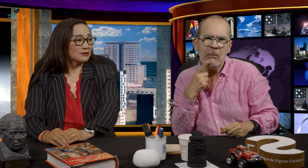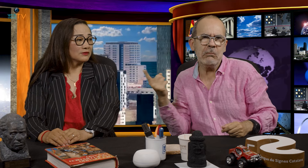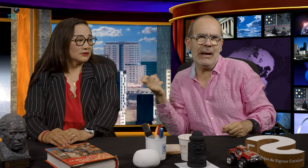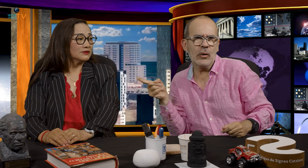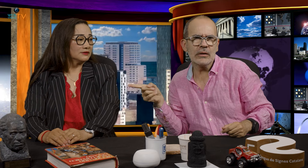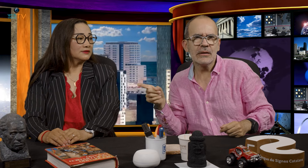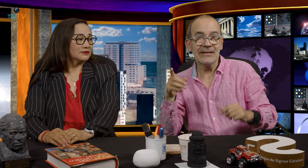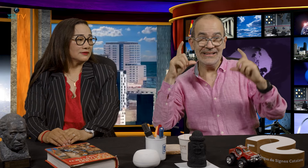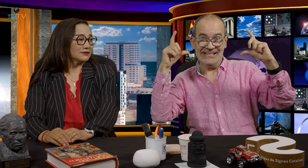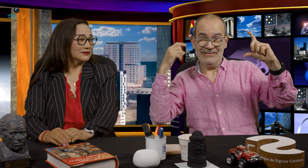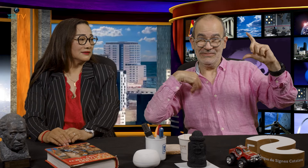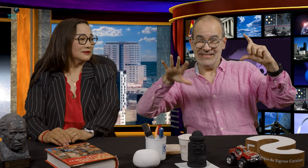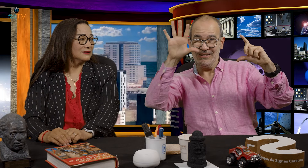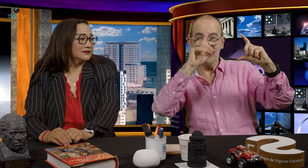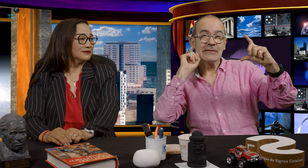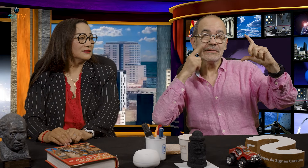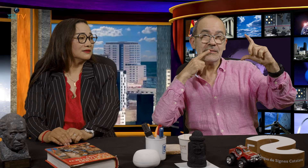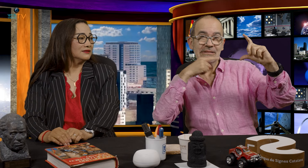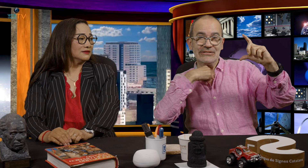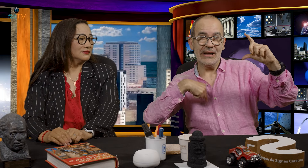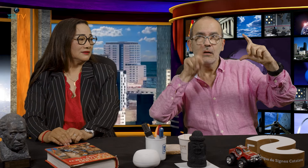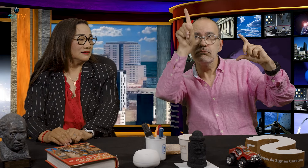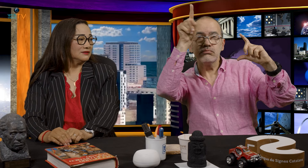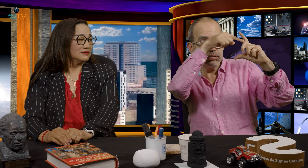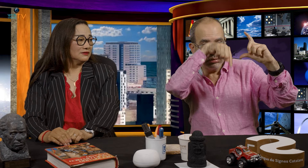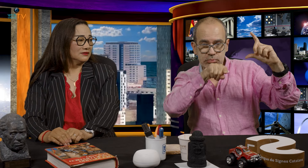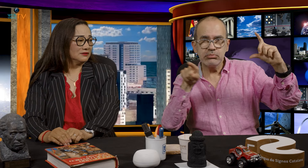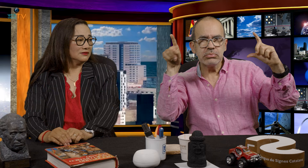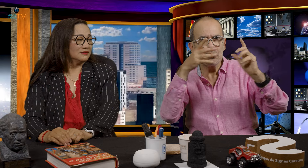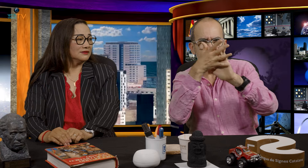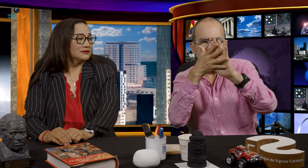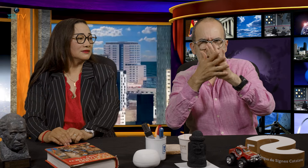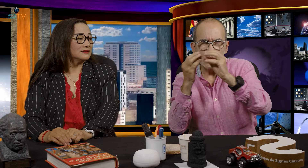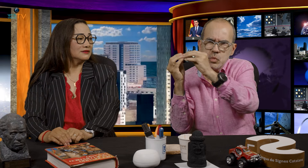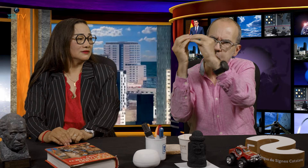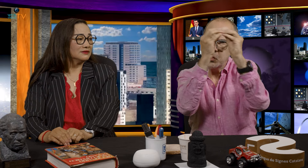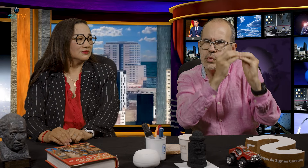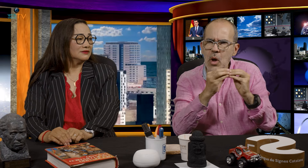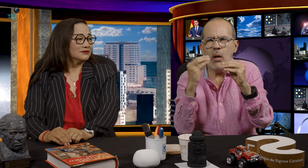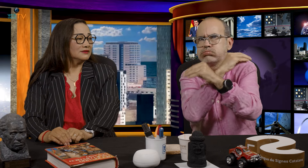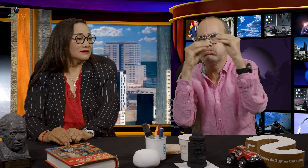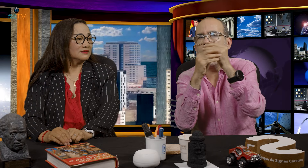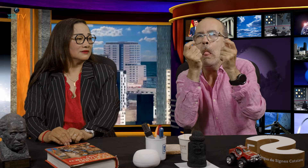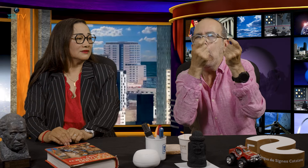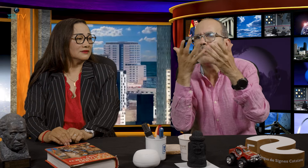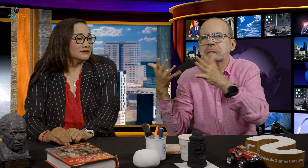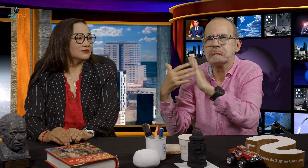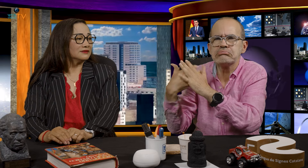Quería saber si las personas sordas de las diferentes regiones de toda China signan igual o con diferencias.